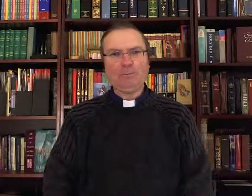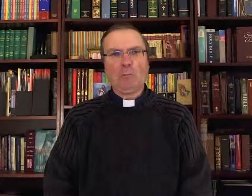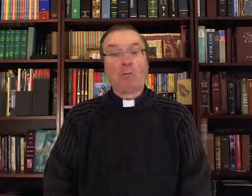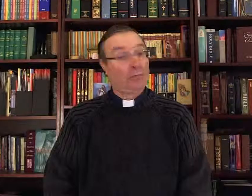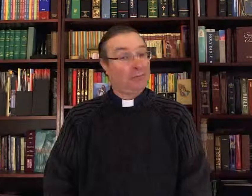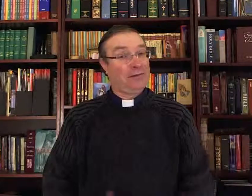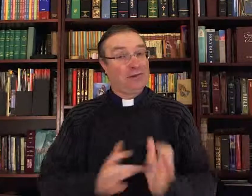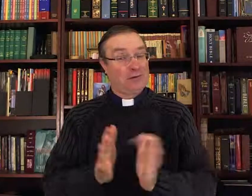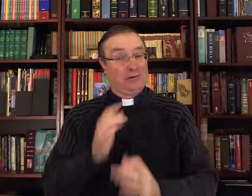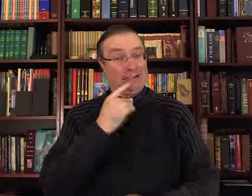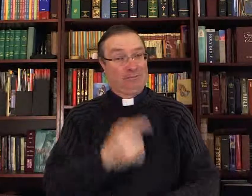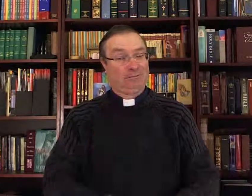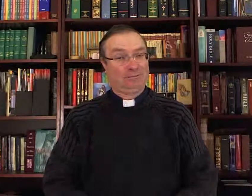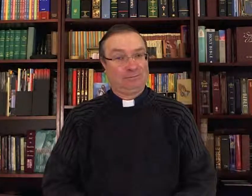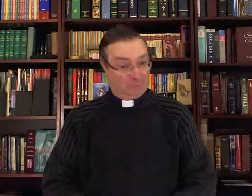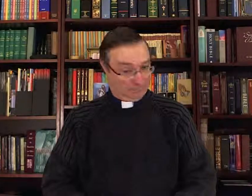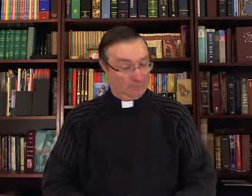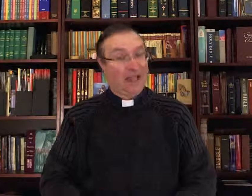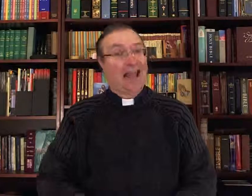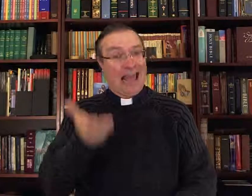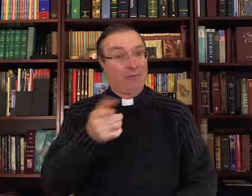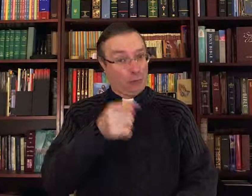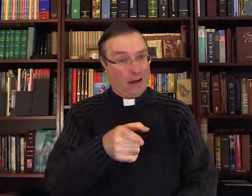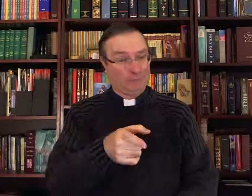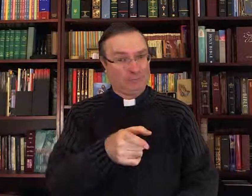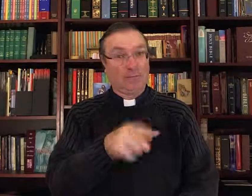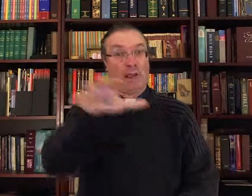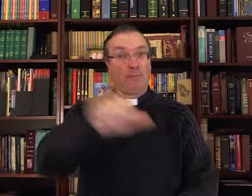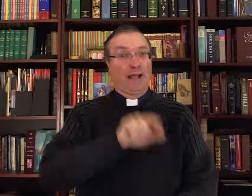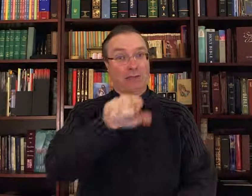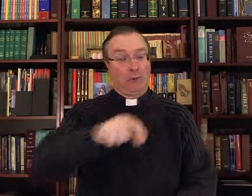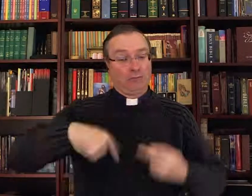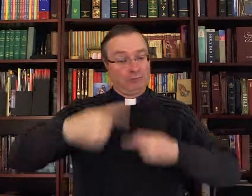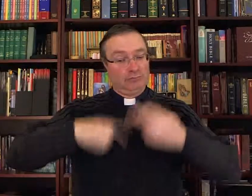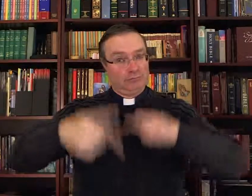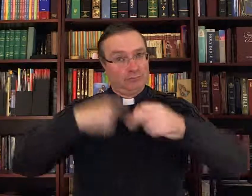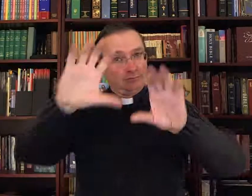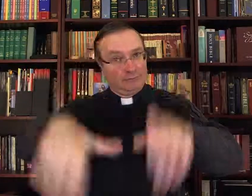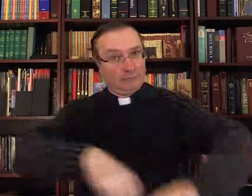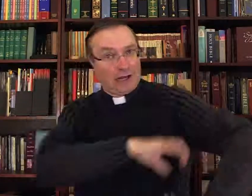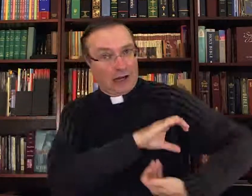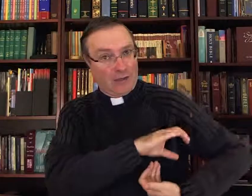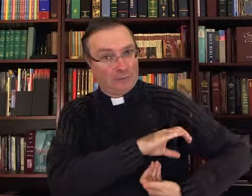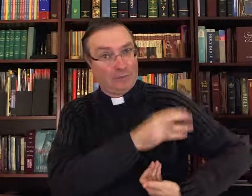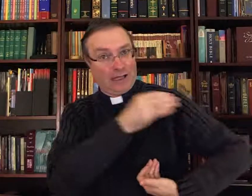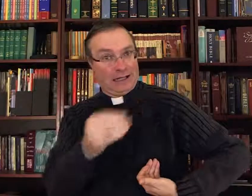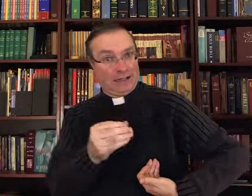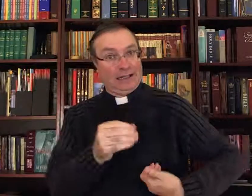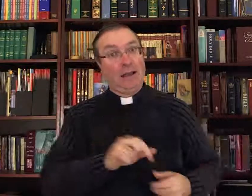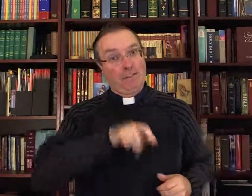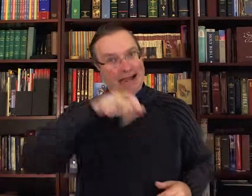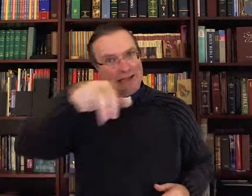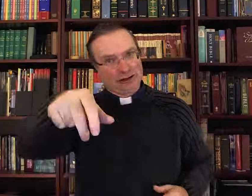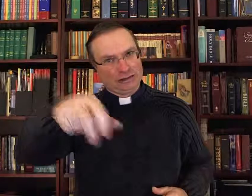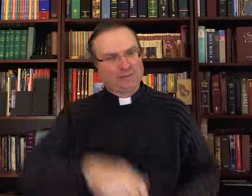Jésus lui dit: Lève-toi, prends ton brancard et marche.